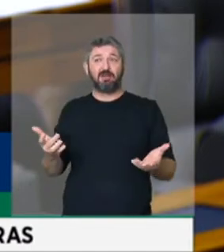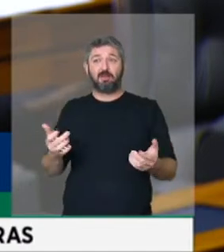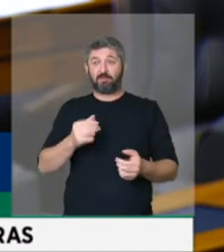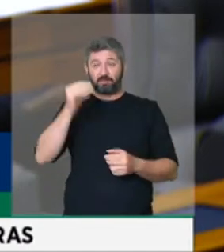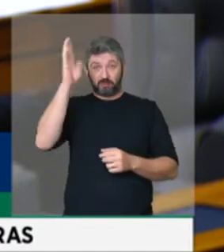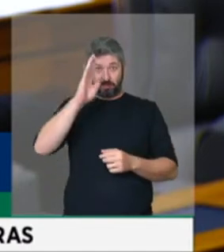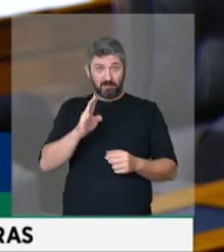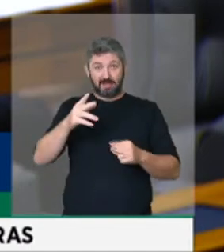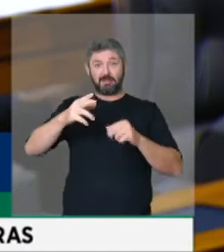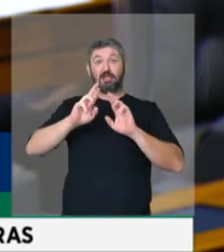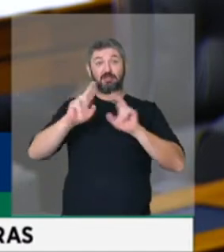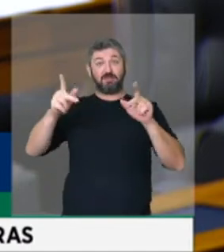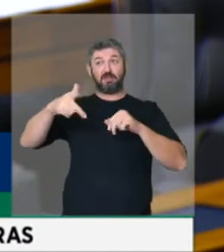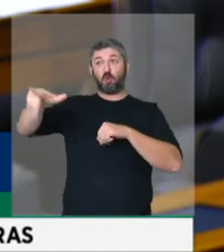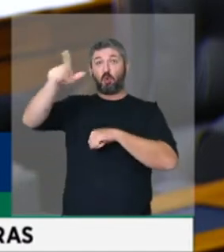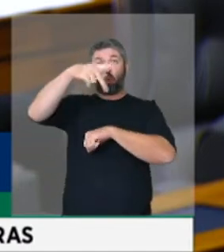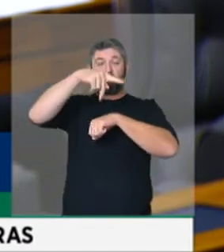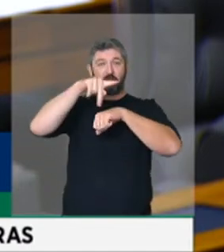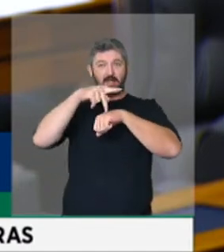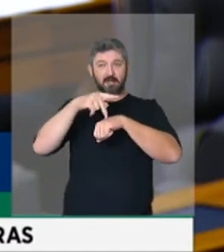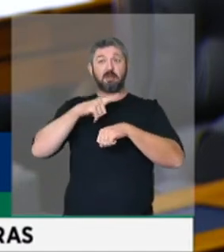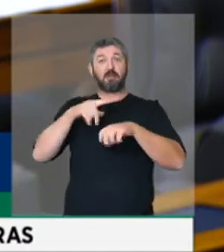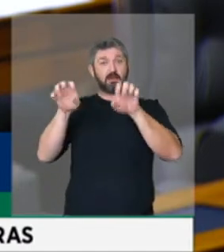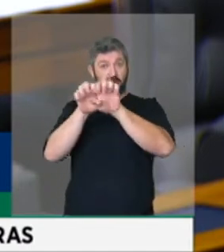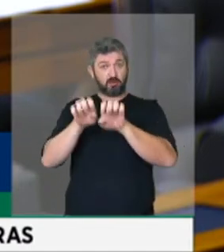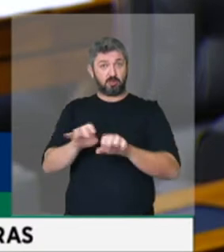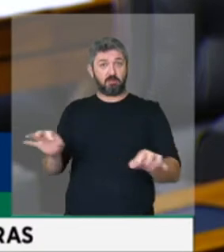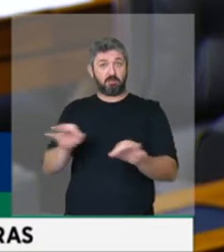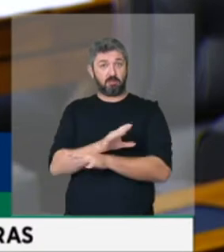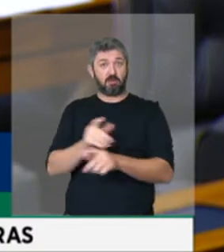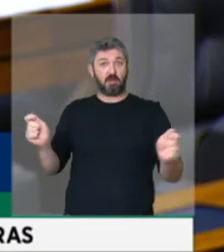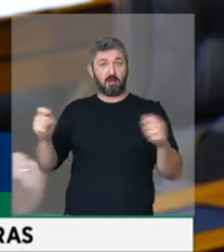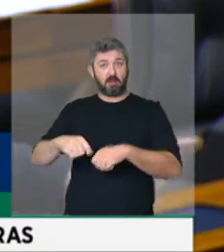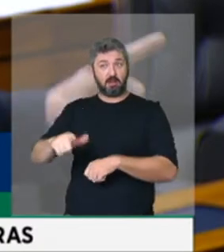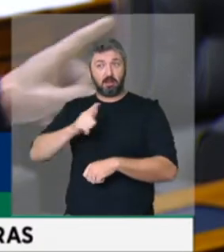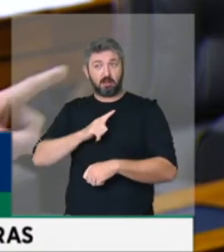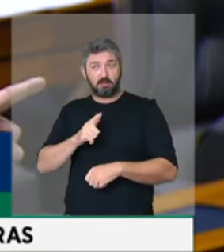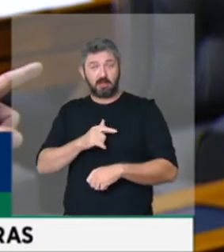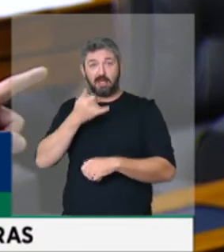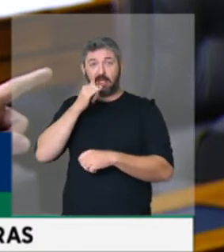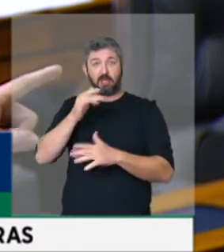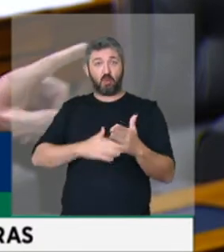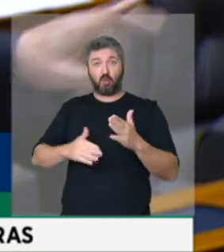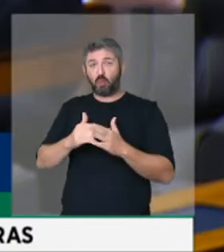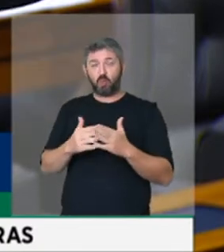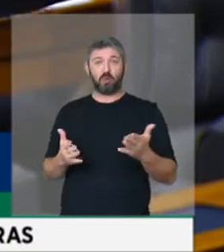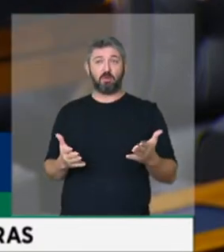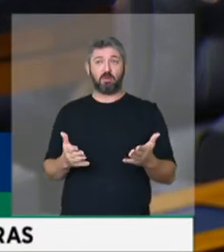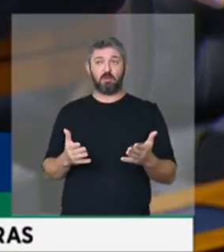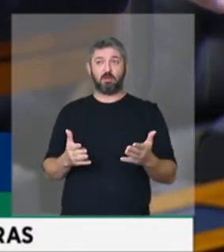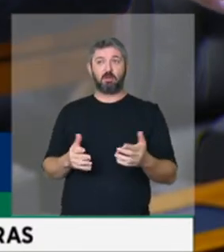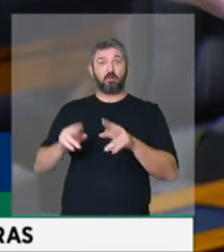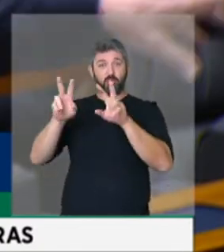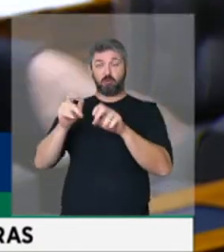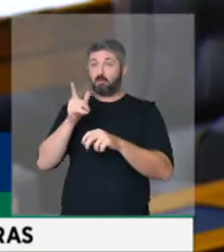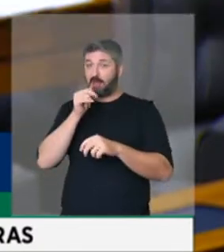ENTREGUE. PARA O PPI, O PREÇO PARIDADE INTERNACIONAL, AUMENTOU MUITO PARA O CONSUMIDOR, GÁS DE COZINHA, COMBUSTÍVEL, DIESEL E GASOLINA. BOM O MESMO PROCESSO VAI ACONTECER NO BRASIL E O BRASIL, DIFERENTE DE OUTRAS